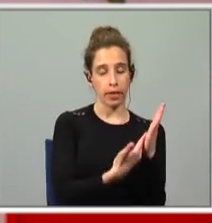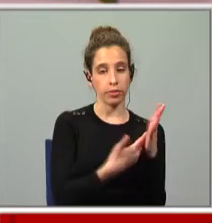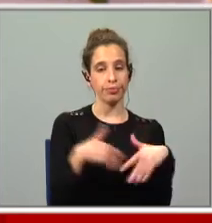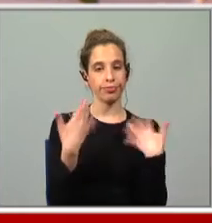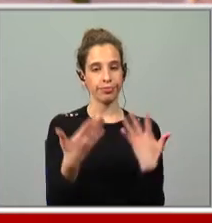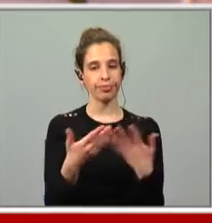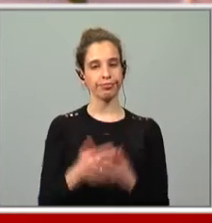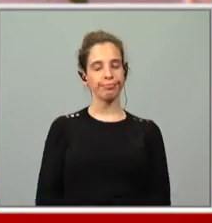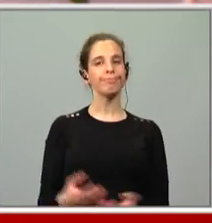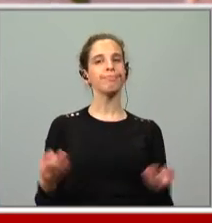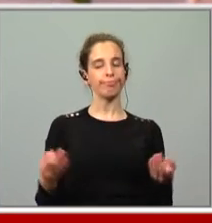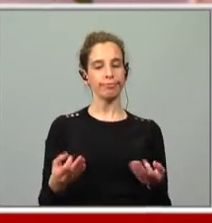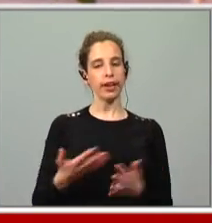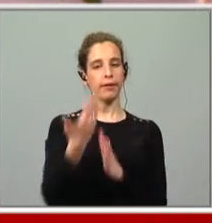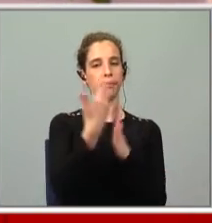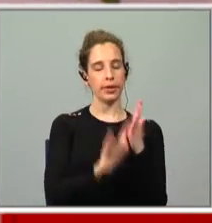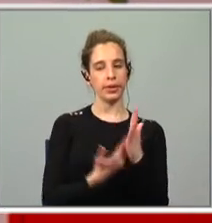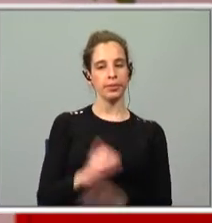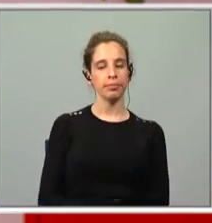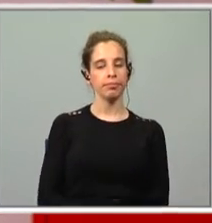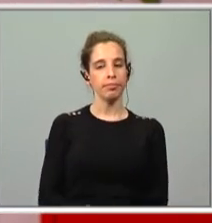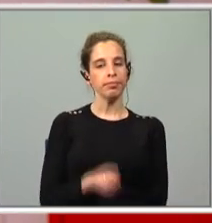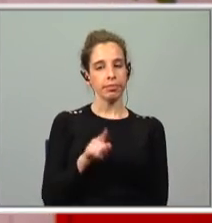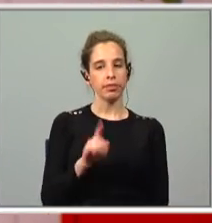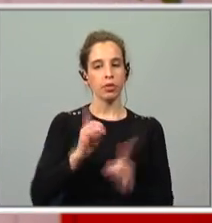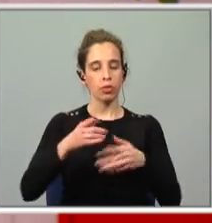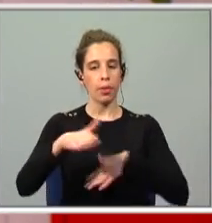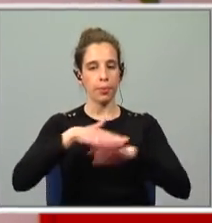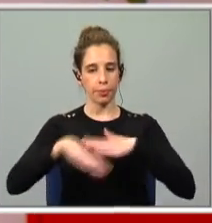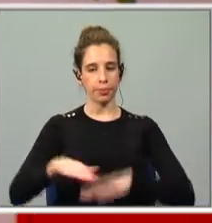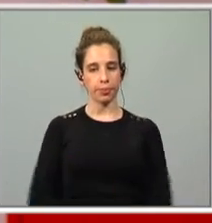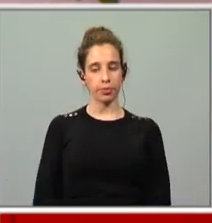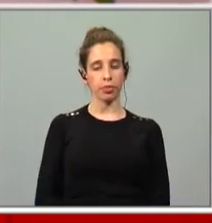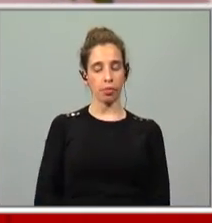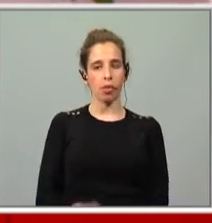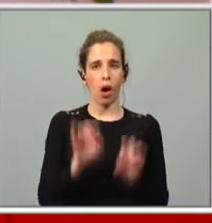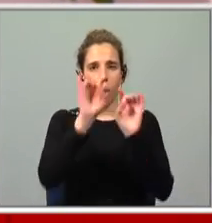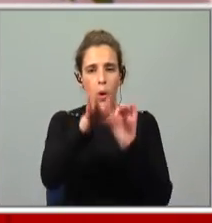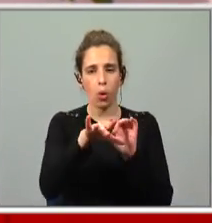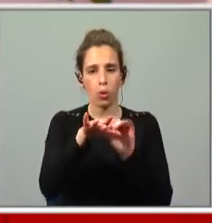exatamente um plano e isso que vamos começar por fazer com as pistas que nos 完全是一個計劃，這就是我們要做的從做的線索開始